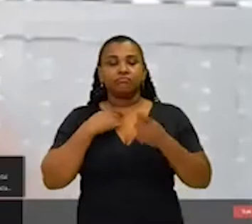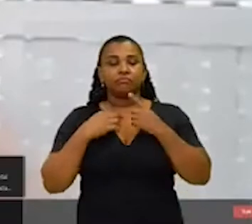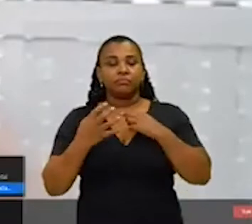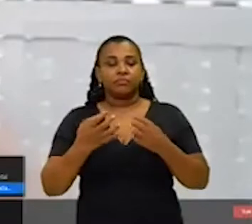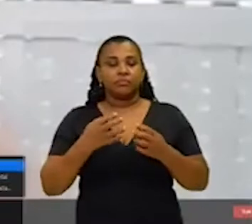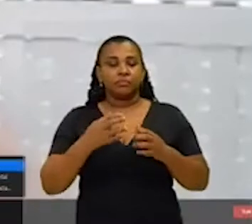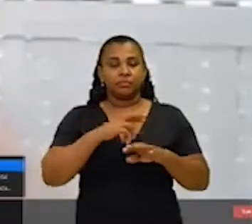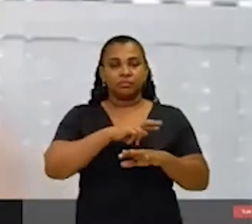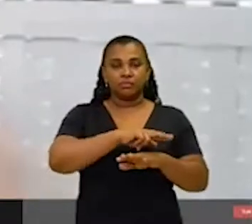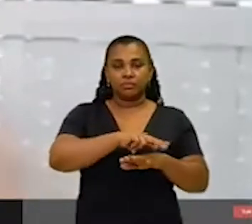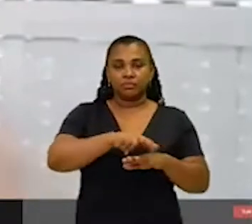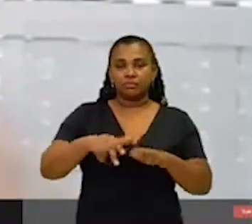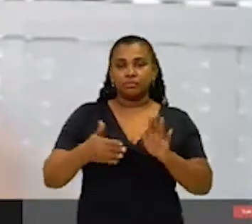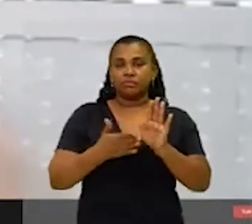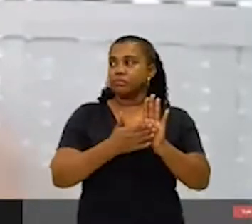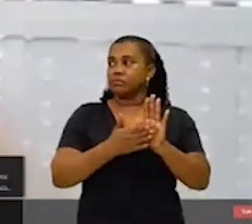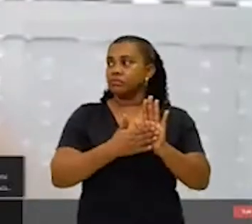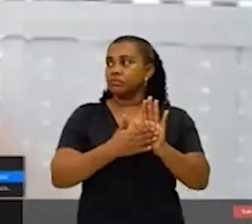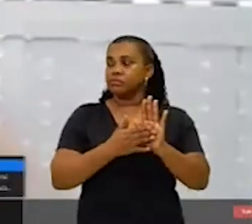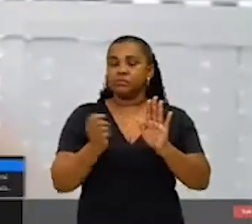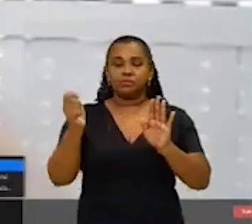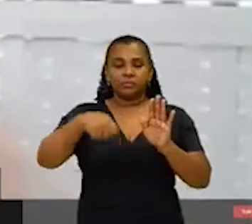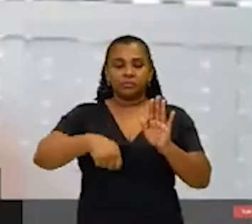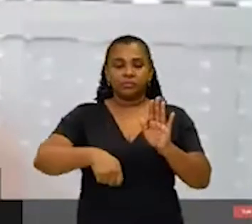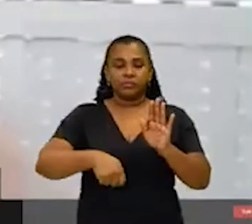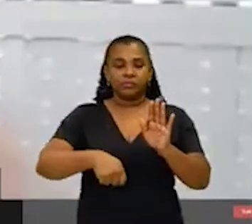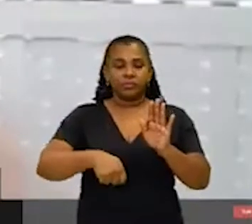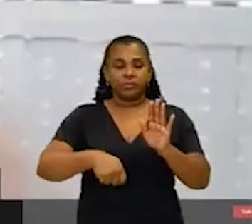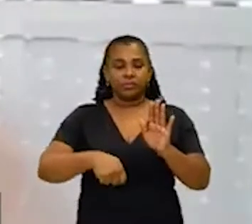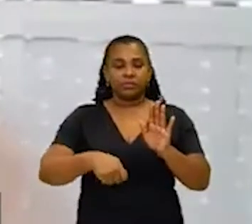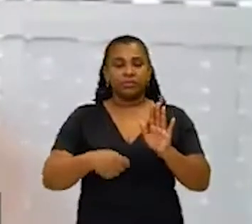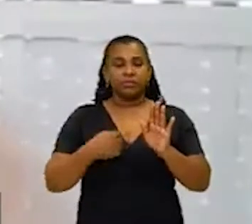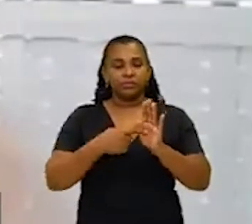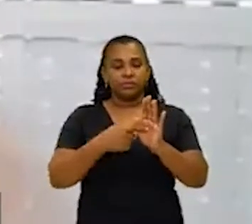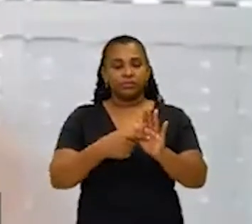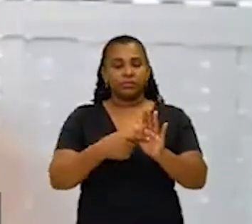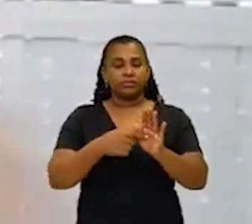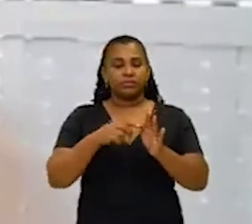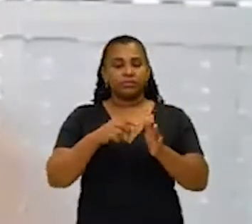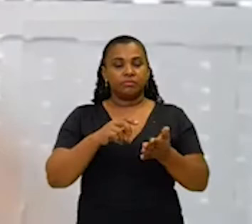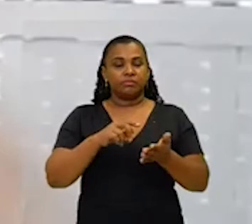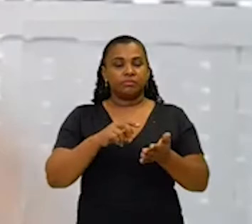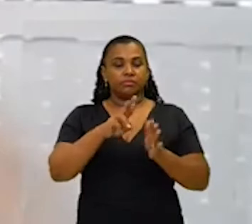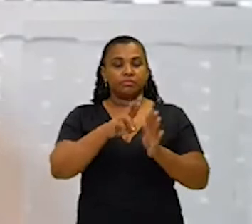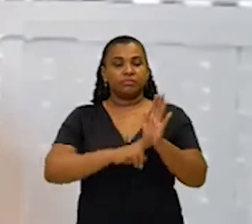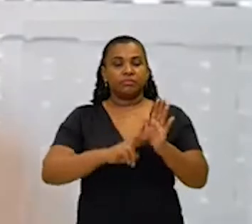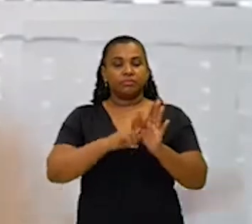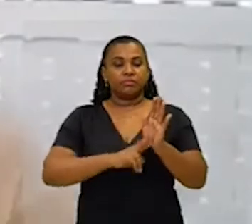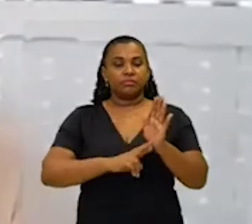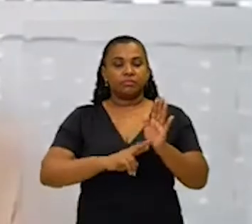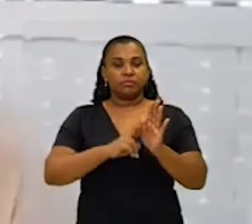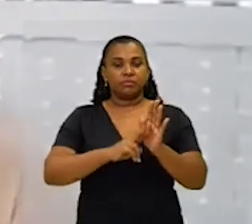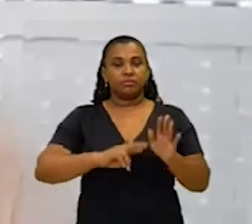propostas construídas pode ir no nosso protótipo ele foi publicado o livro que envolvem implicação